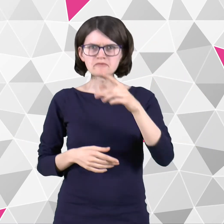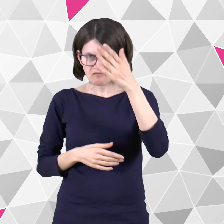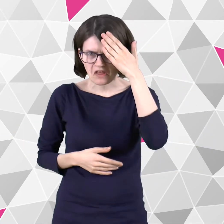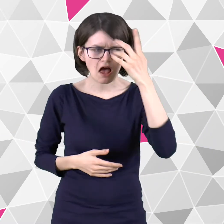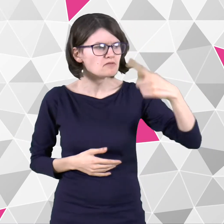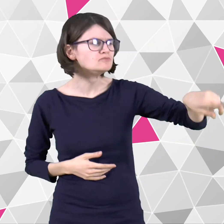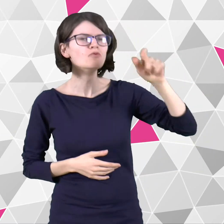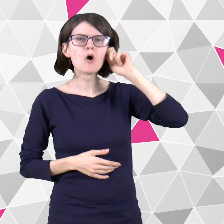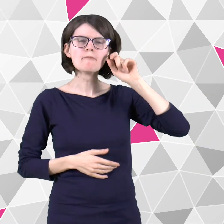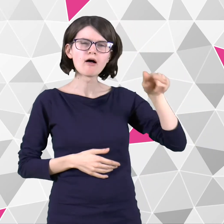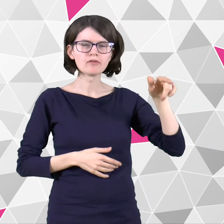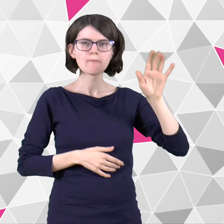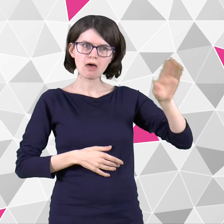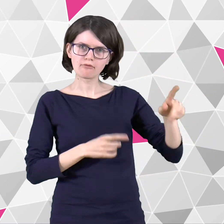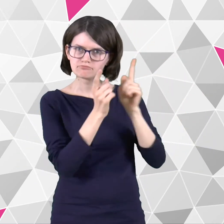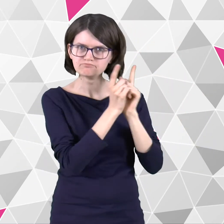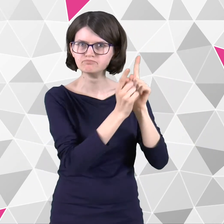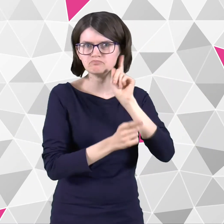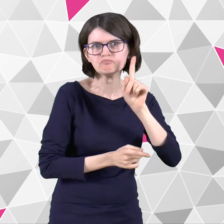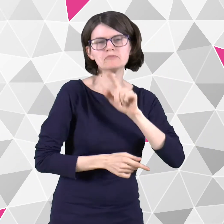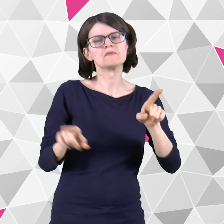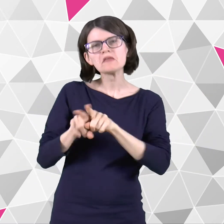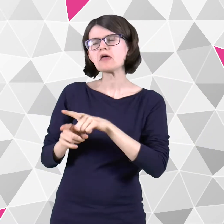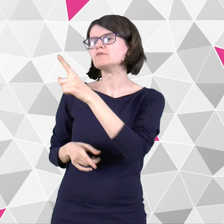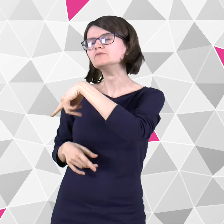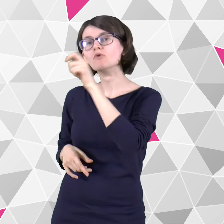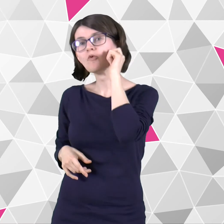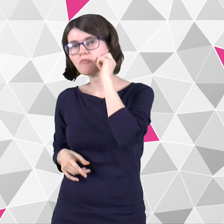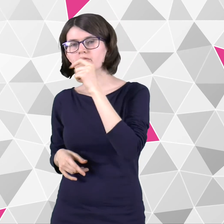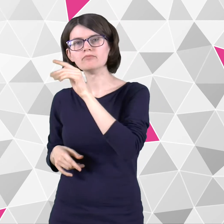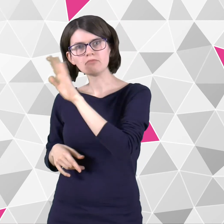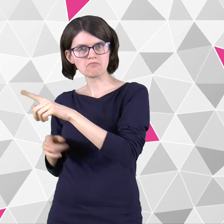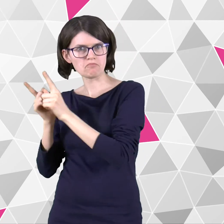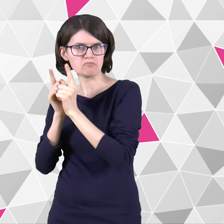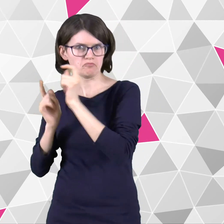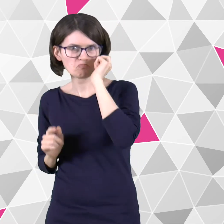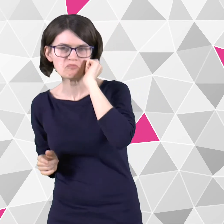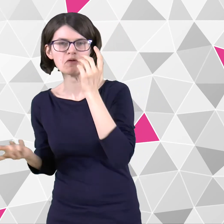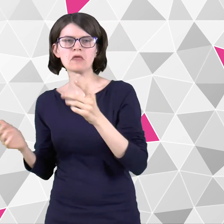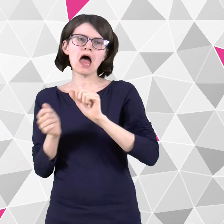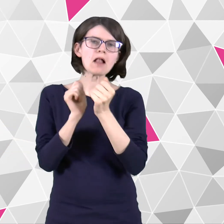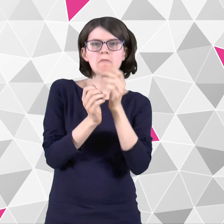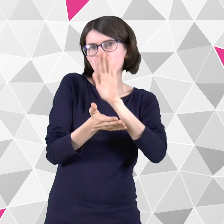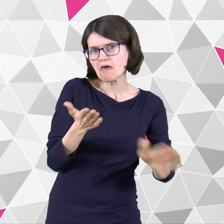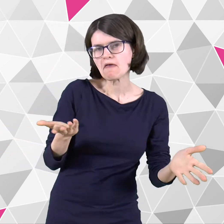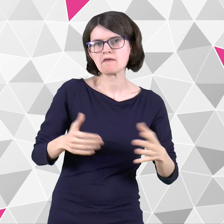Feministki wchodzą w związki z mężczyznami! Czasami wchodzą w związki z kobietami. Czasami w ogóle nie wchodzą w żadne związki.